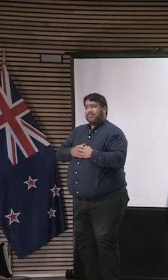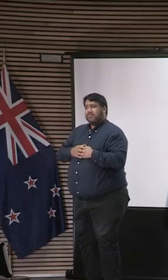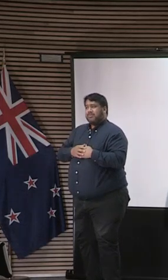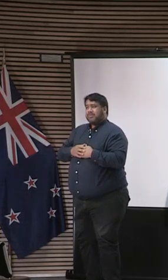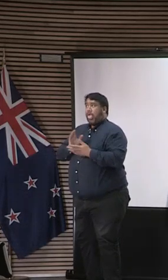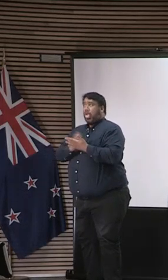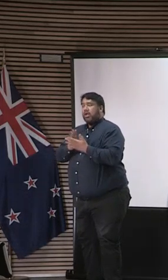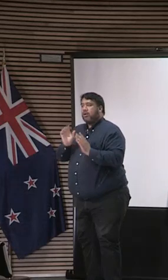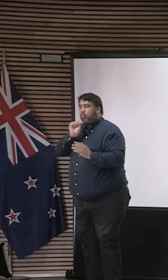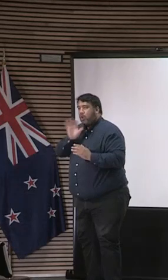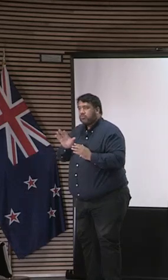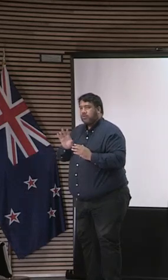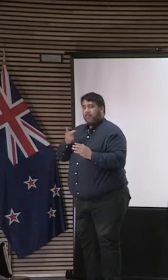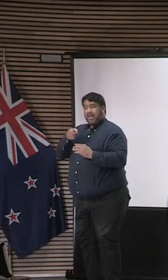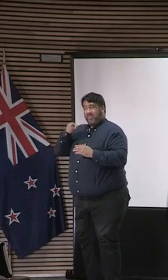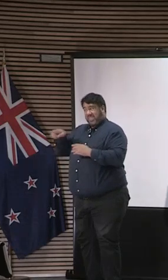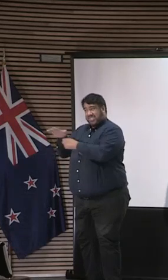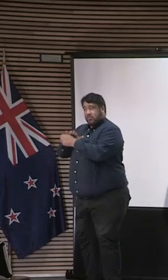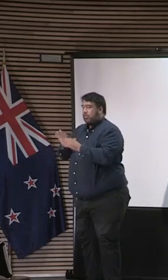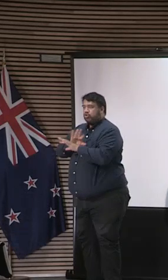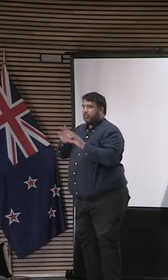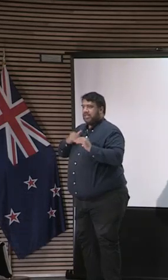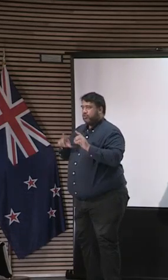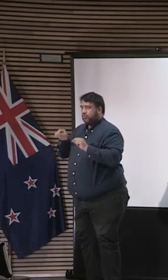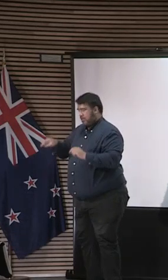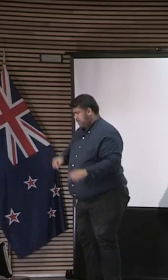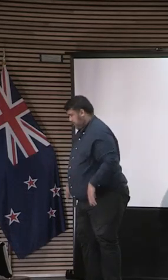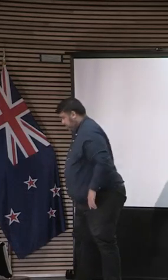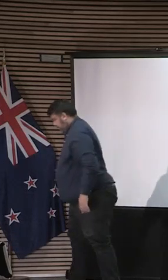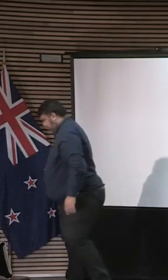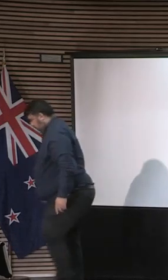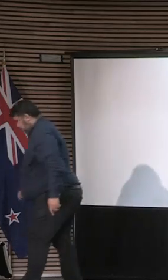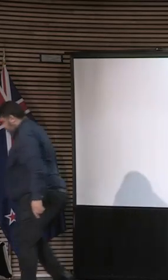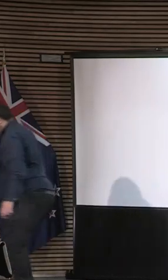whakapono ahau he mea mo tetahi